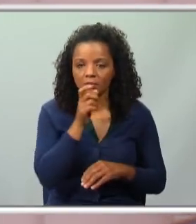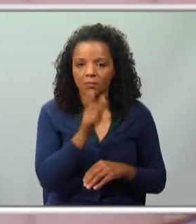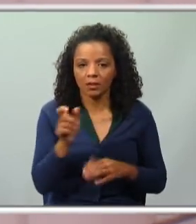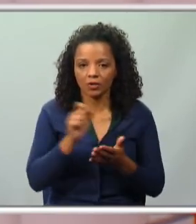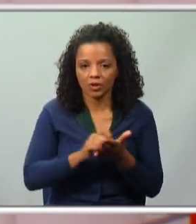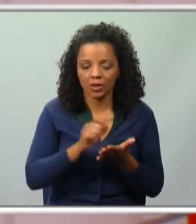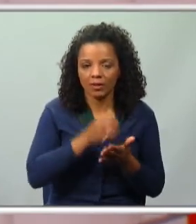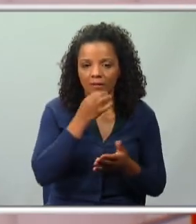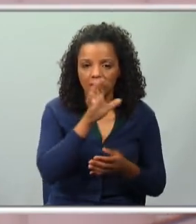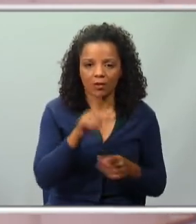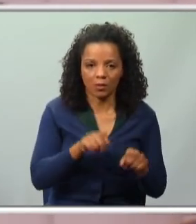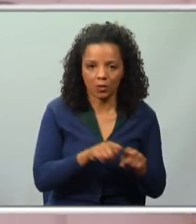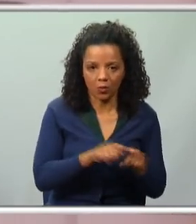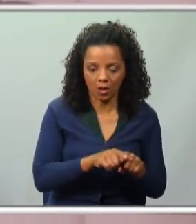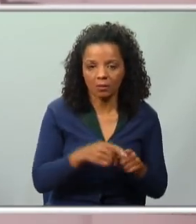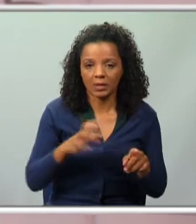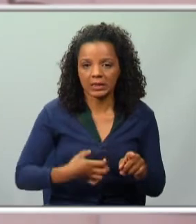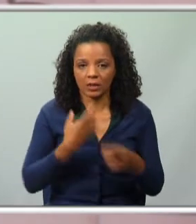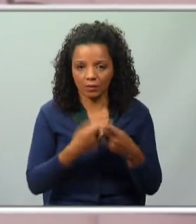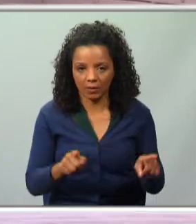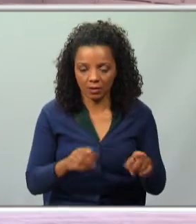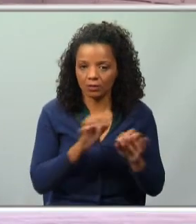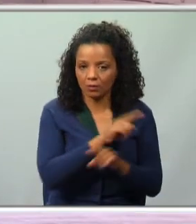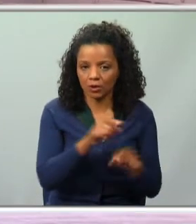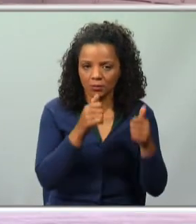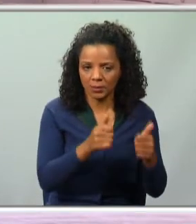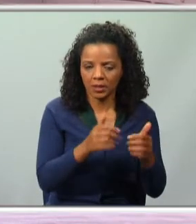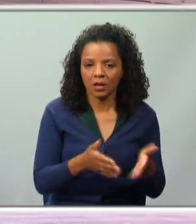muito exercícios de aplicação Vocês tiveram lindamente vamos passar que as 大量的應用練習你漂亮地讓我們通過